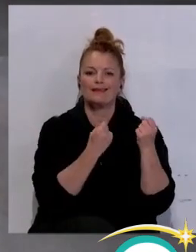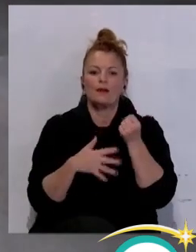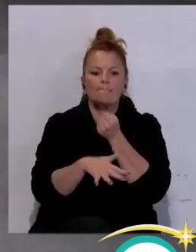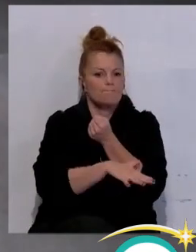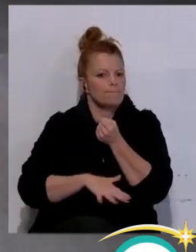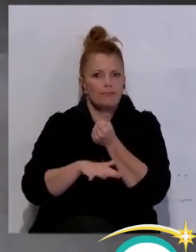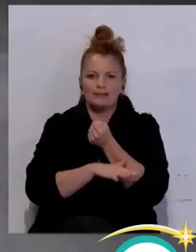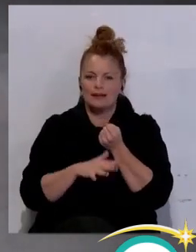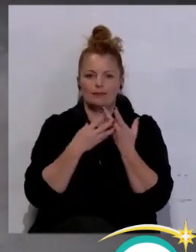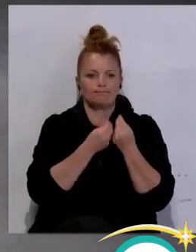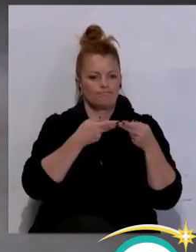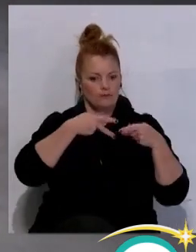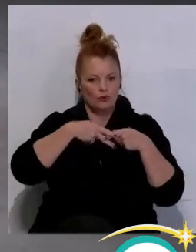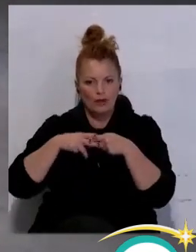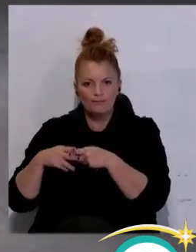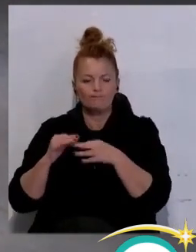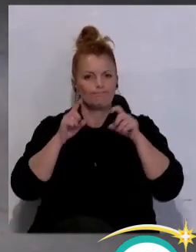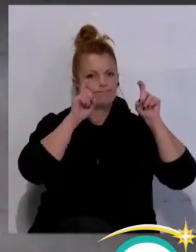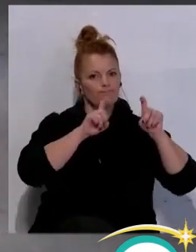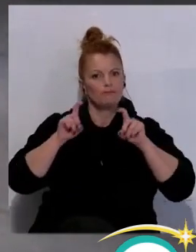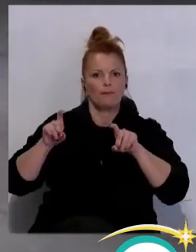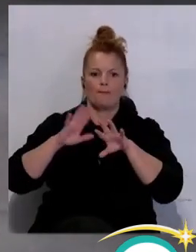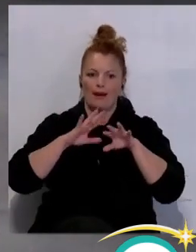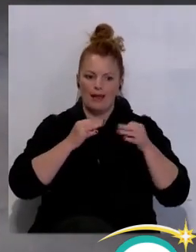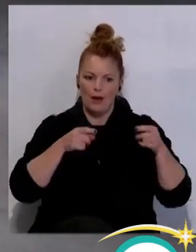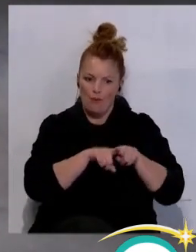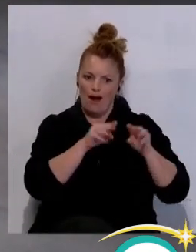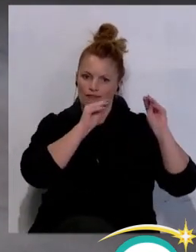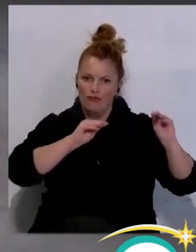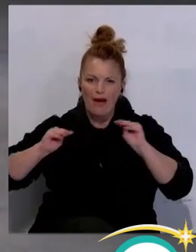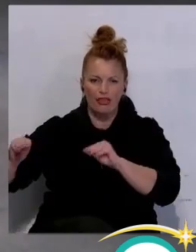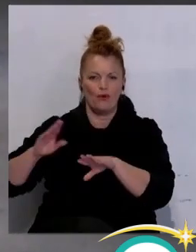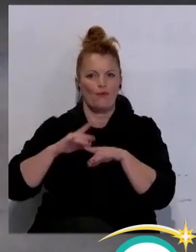con talleres coeducativos que les permitan formarse y disfrutar siempre de un espacio